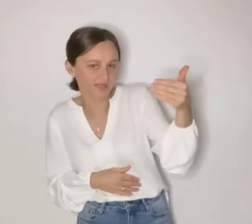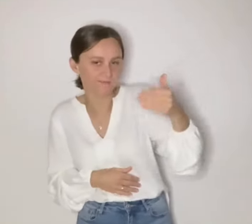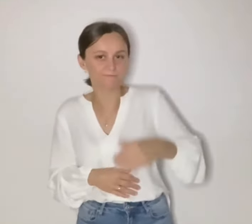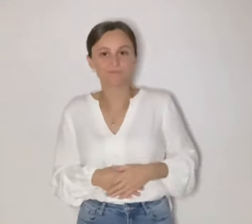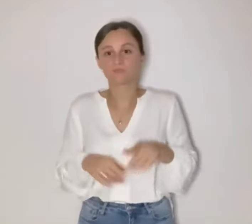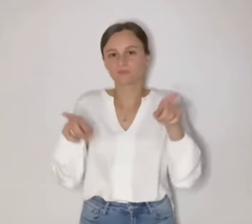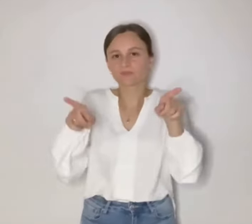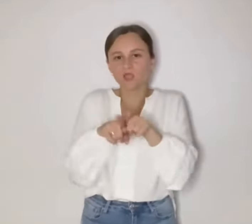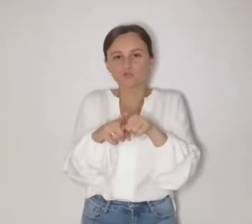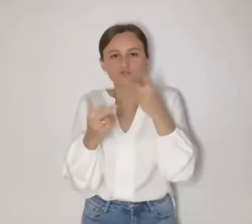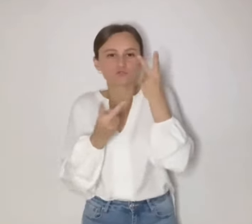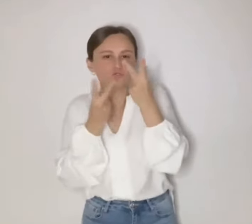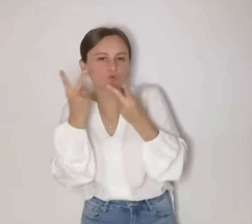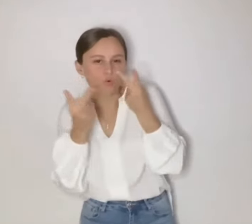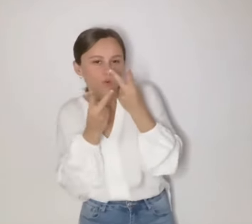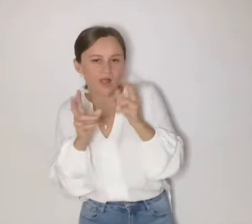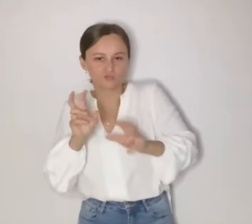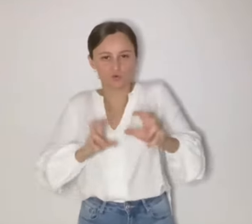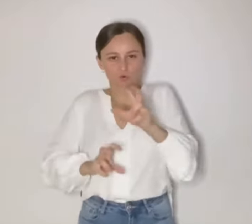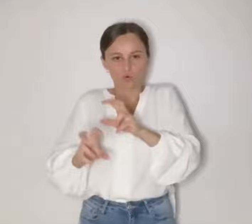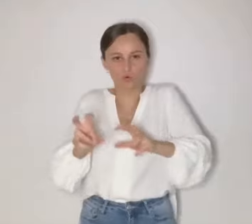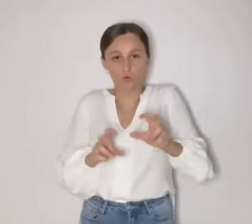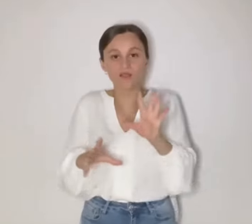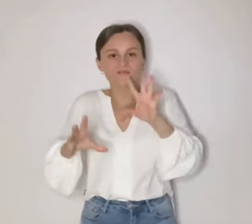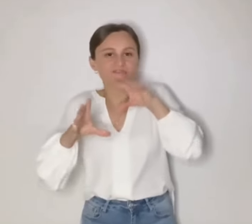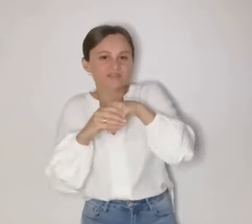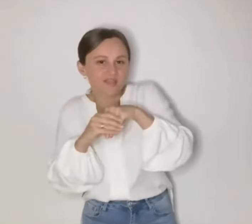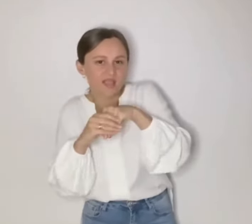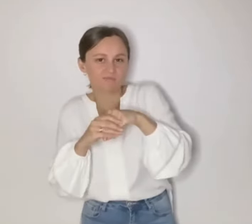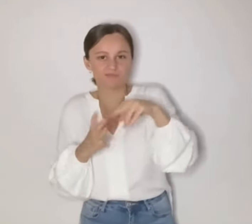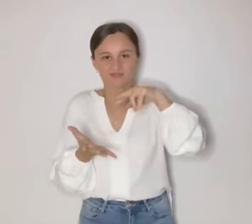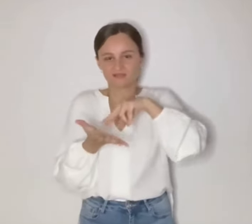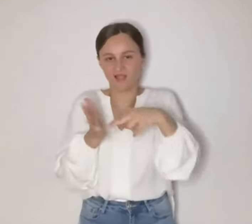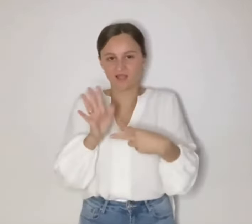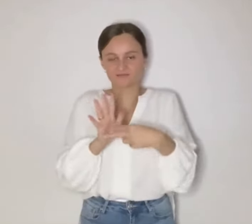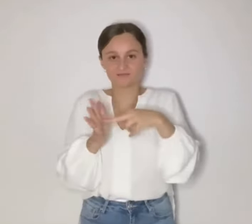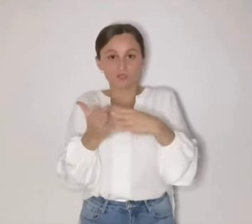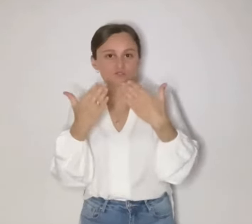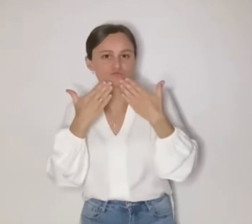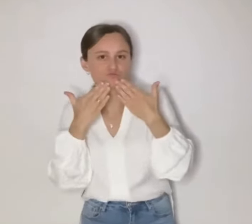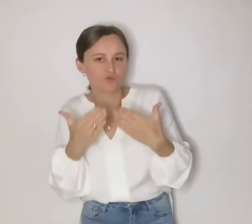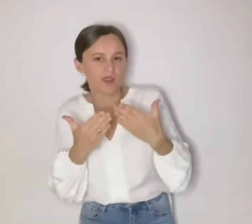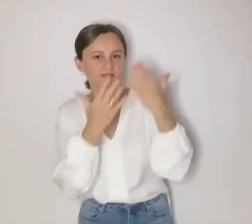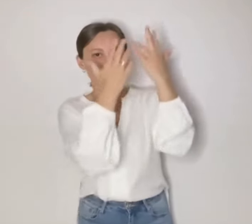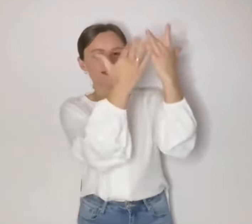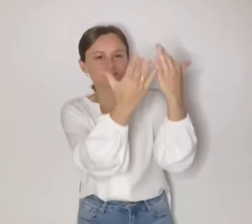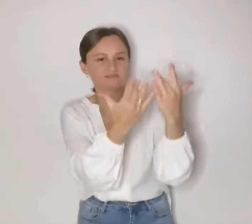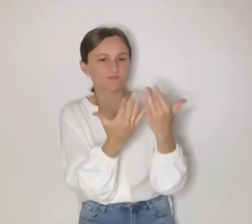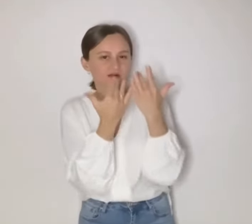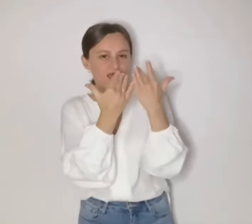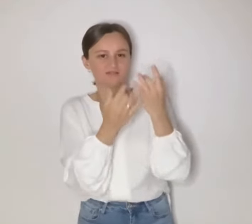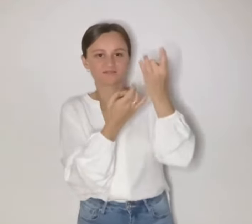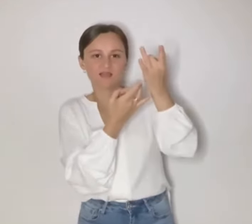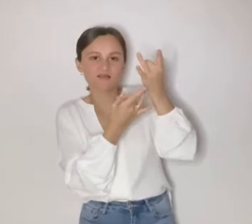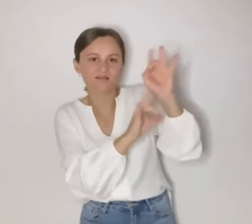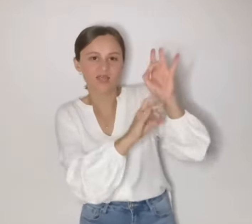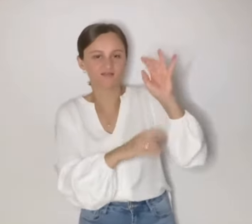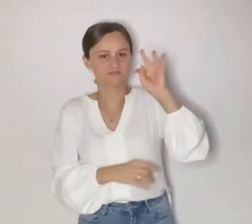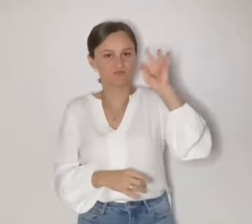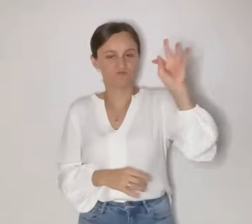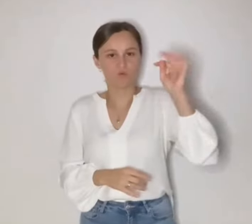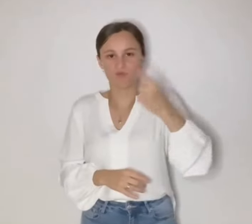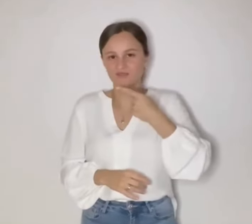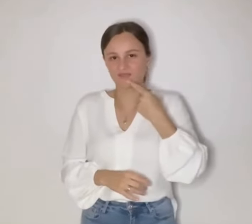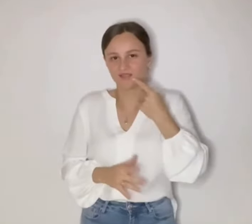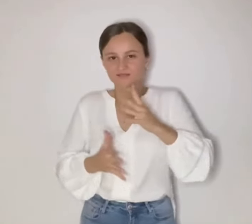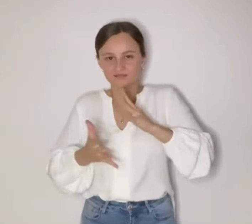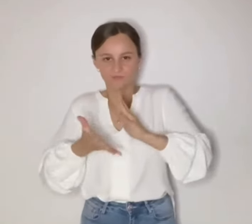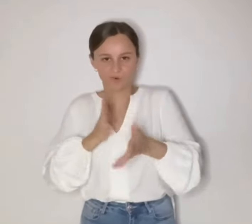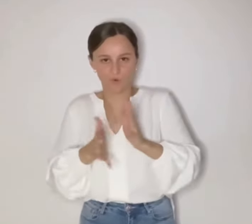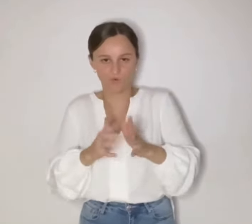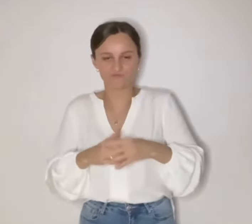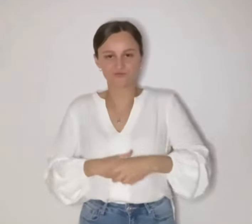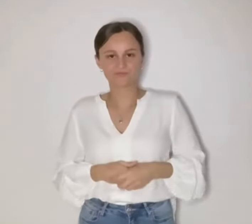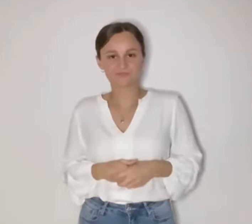i szukać tanecznego ruchu inspirowanego gestami PJM.